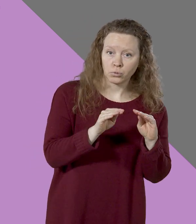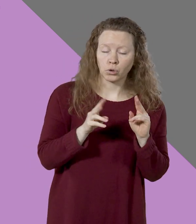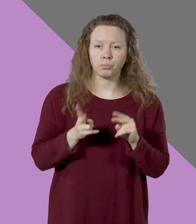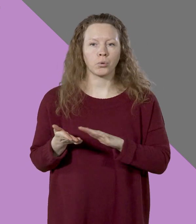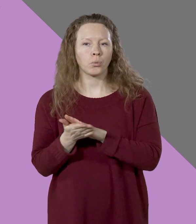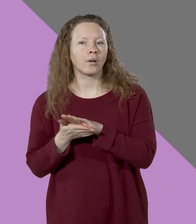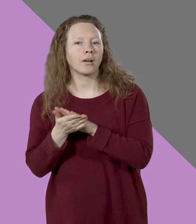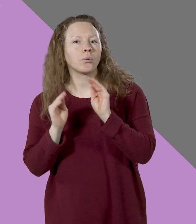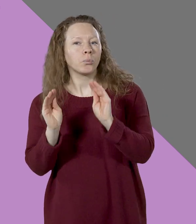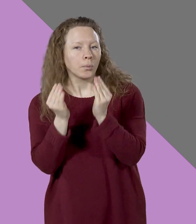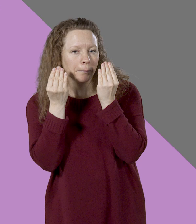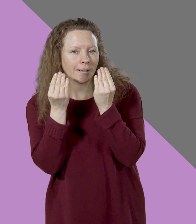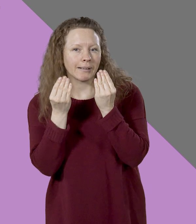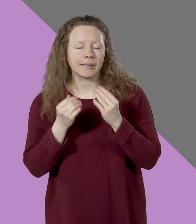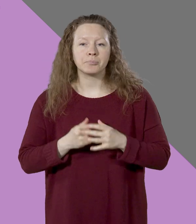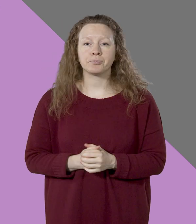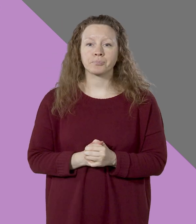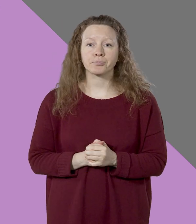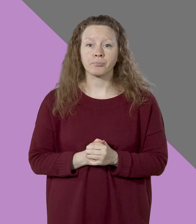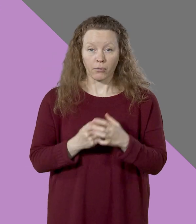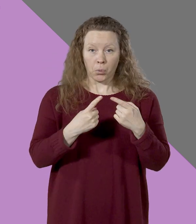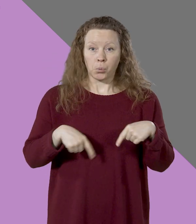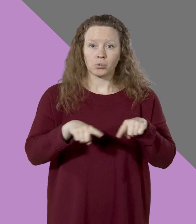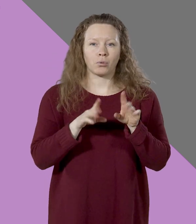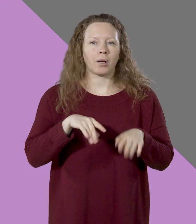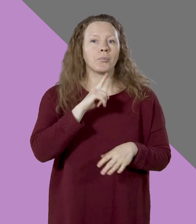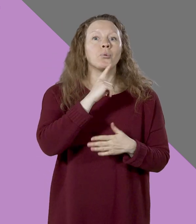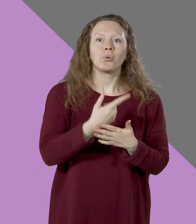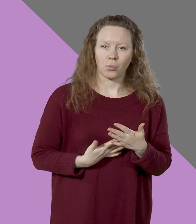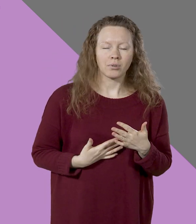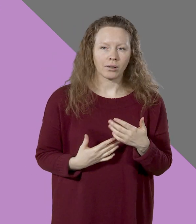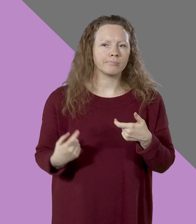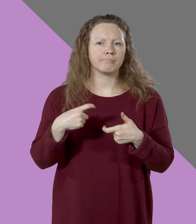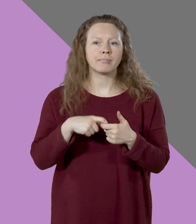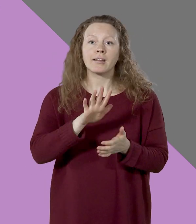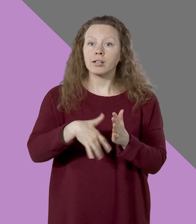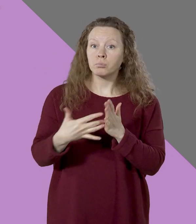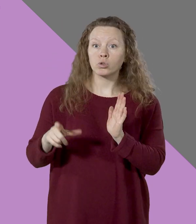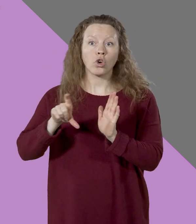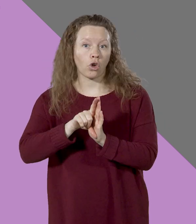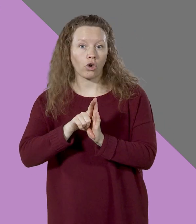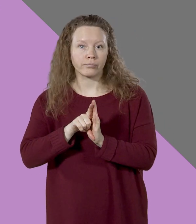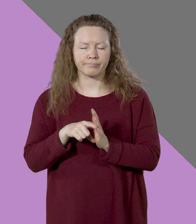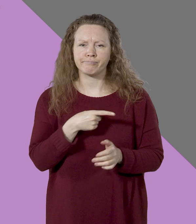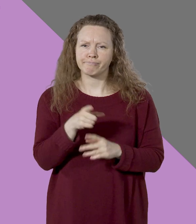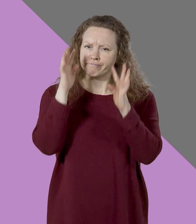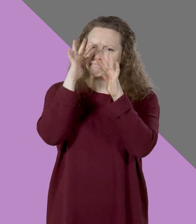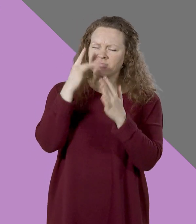och den grundläggande utbildningens perspektiv. I sitt betänkande om teckenspråkslagen anser utskottet -